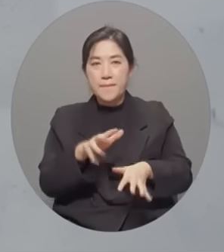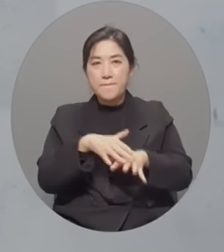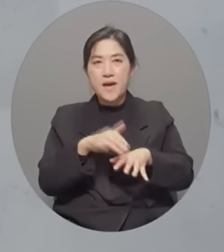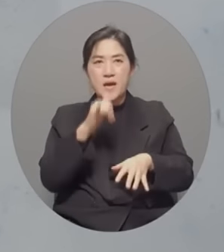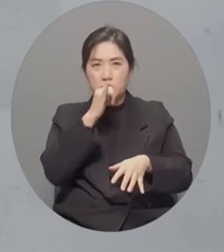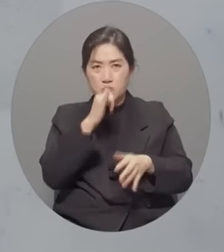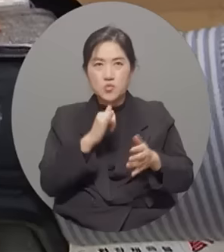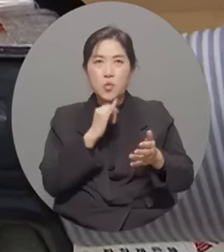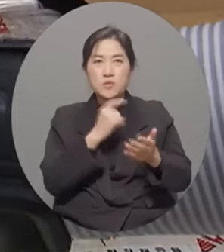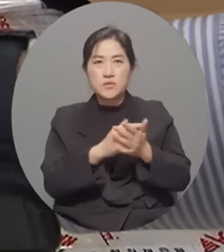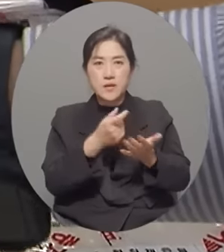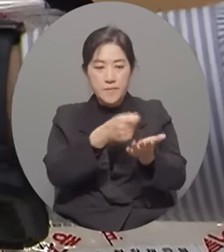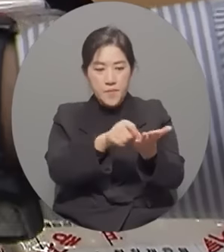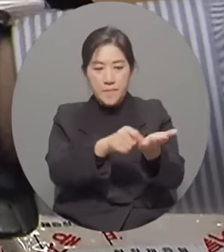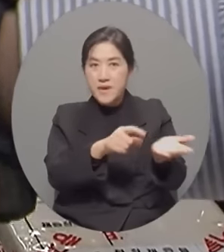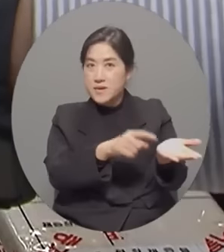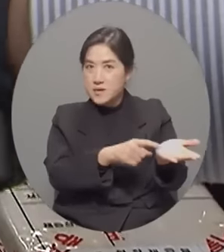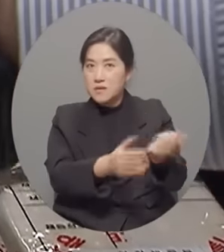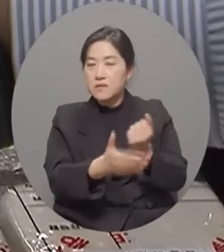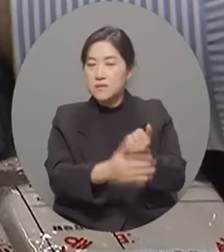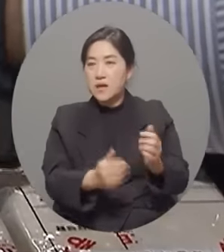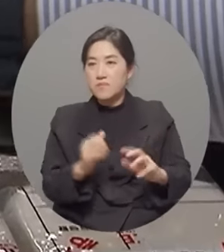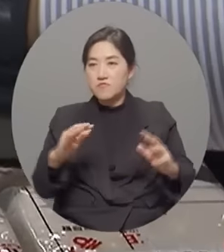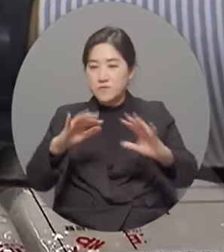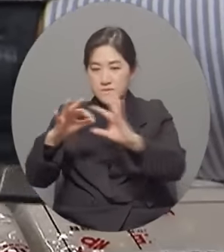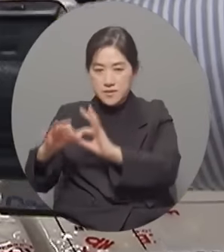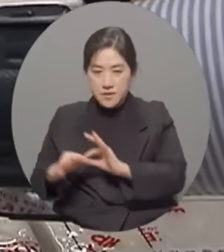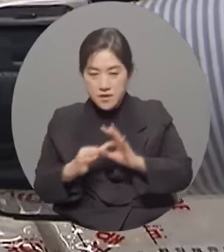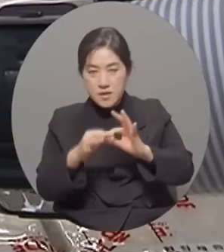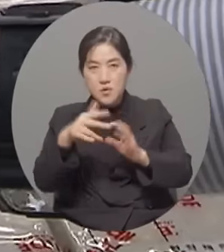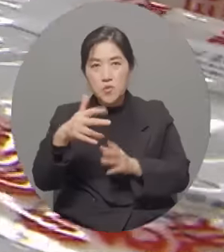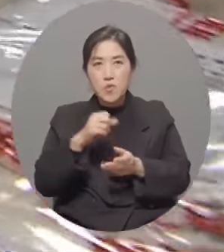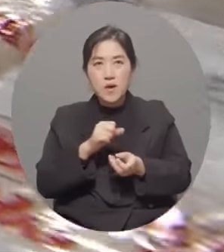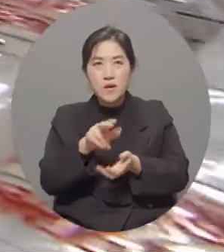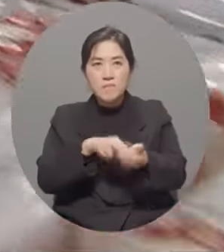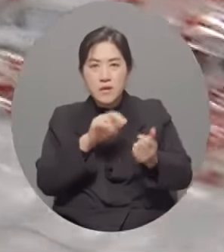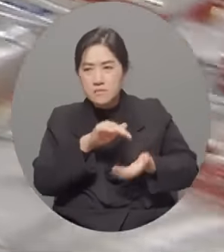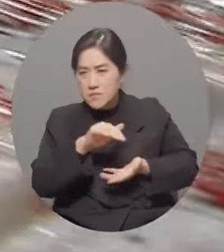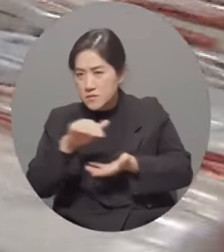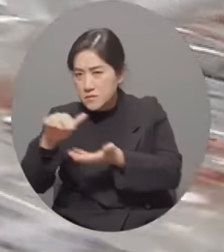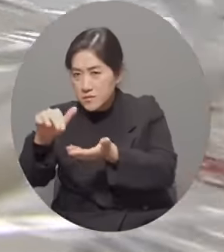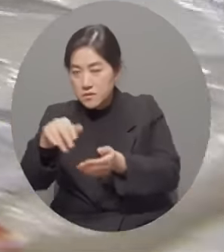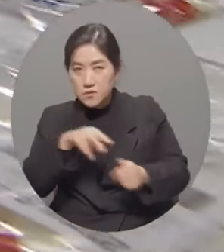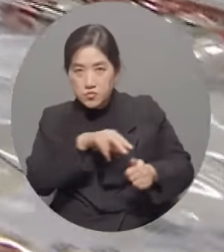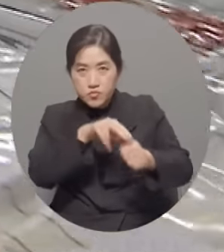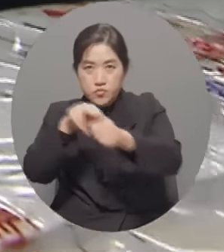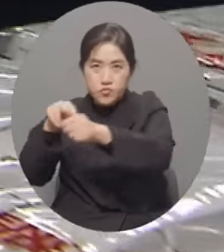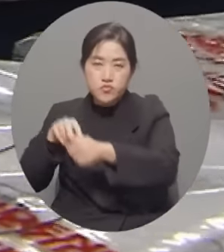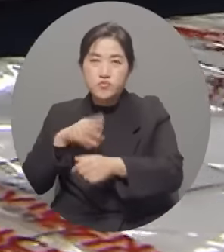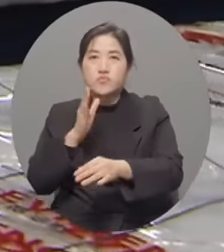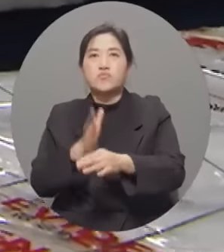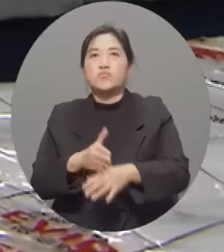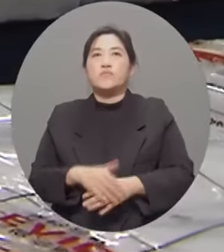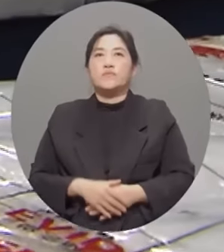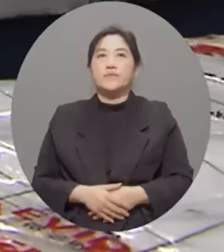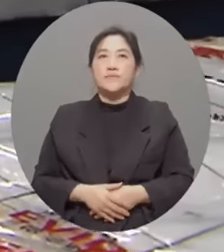해경은 마약에 돌고래 같은 중남미 마약 조직의 표식이 새겨져 있는 것을 확인하고 국제 공조 수사를 통해 코카인 유통 경로 등을 추적하고 있습니다. MBC 뉴스 송광모입니다.